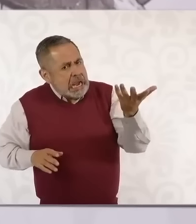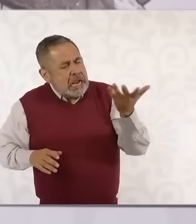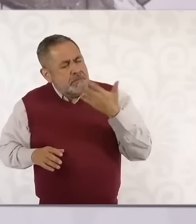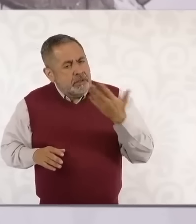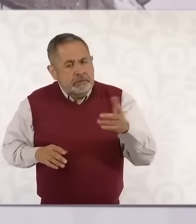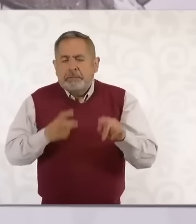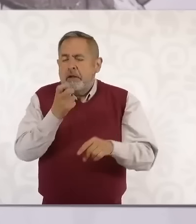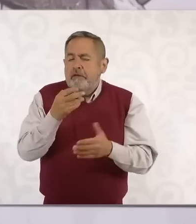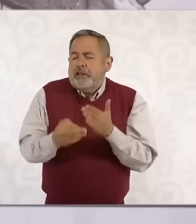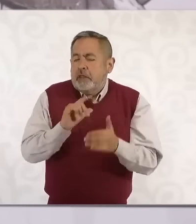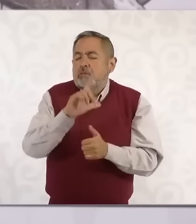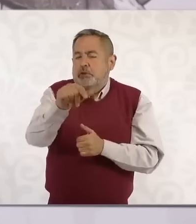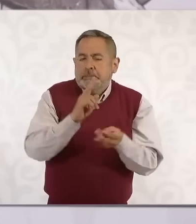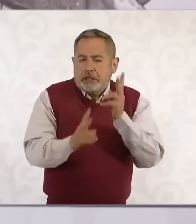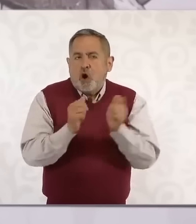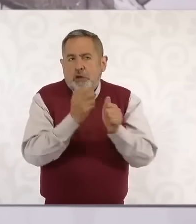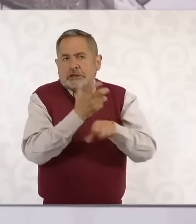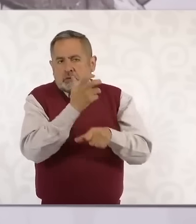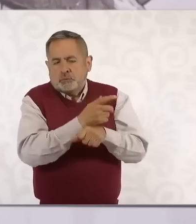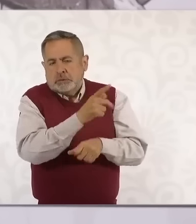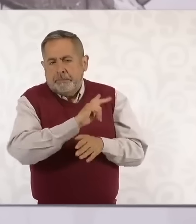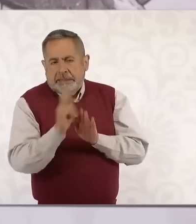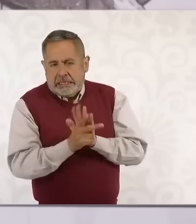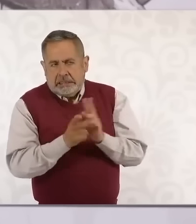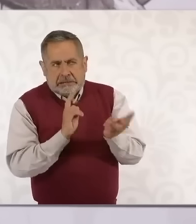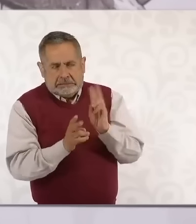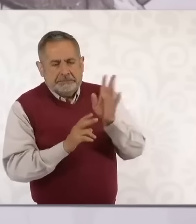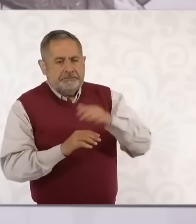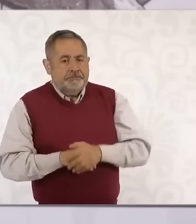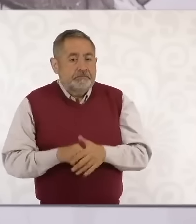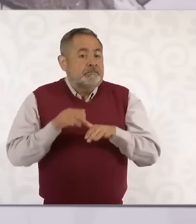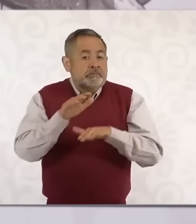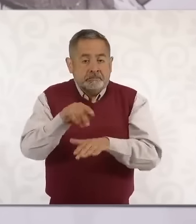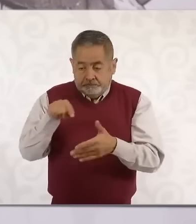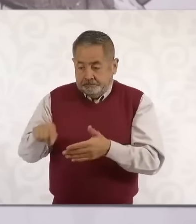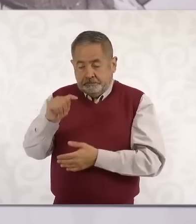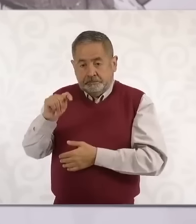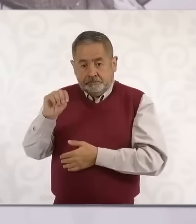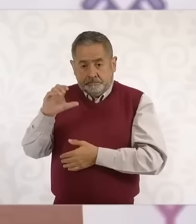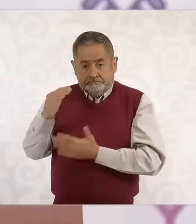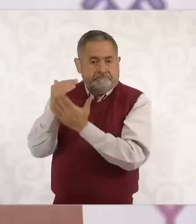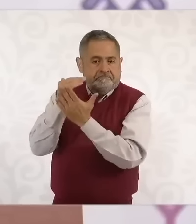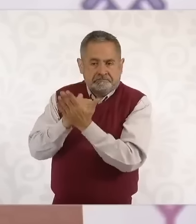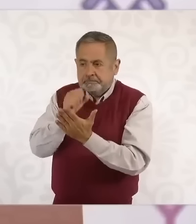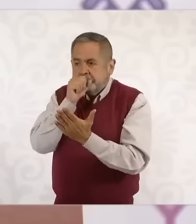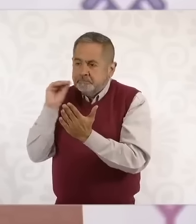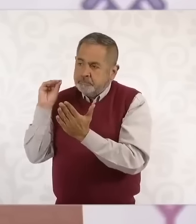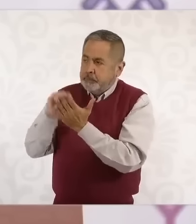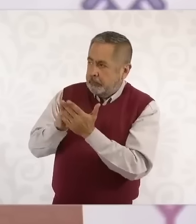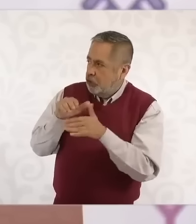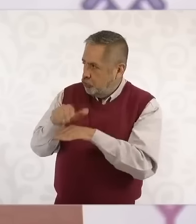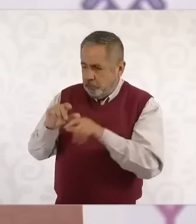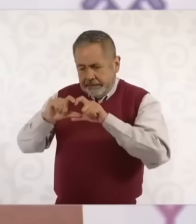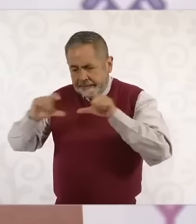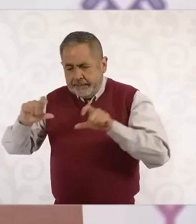pendiente con Estados Unidos. Por lo pronto, los temas laborales pues son parte del tratado y eh